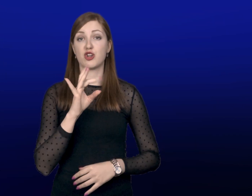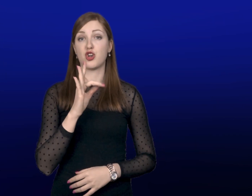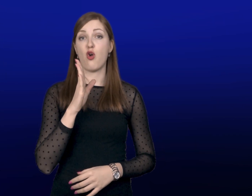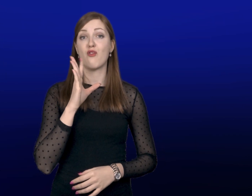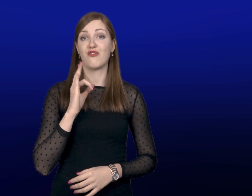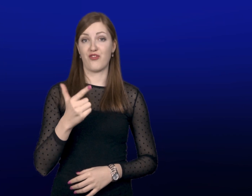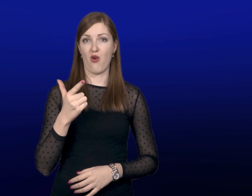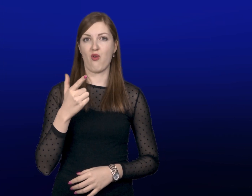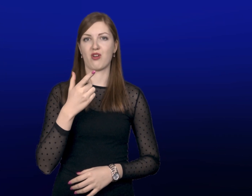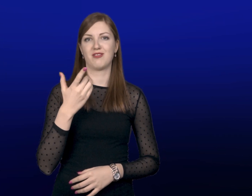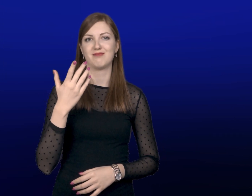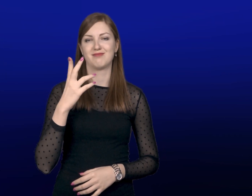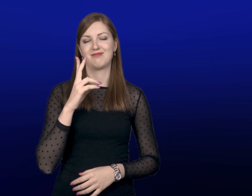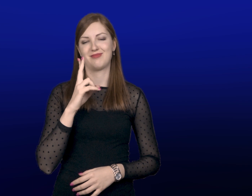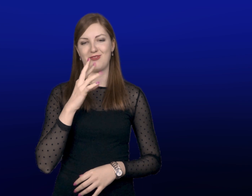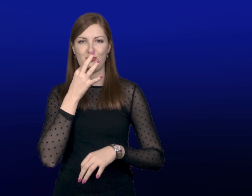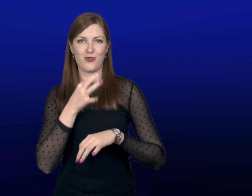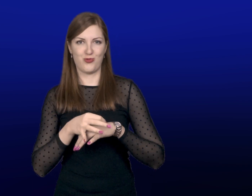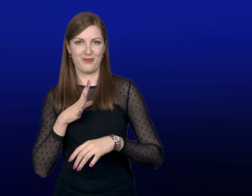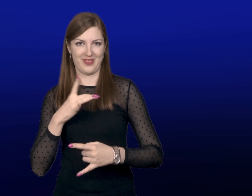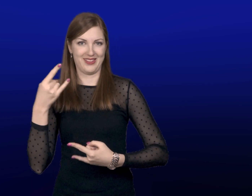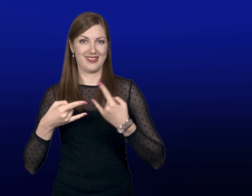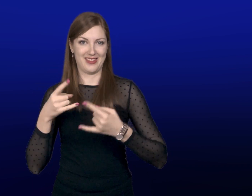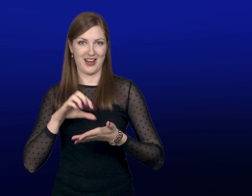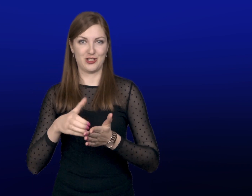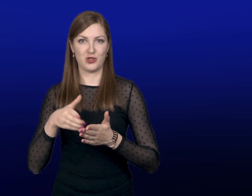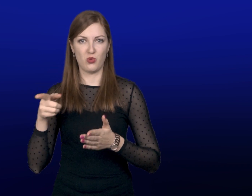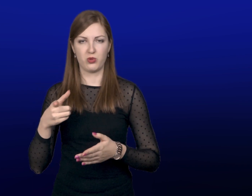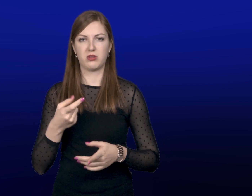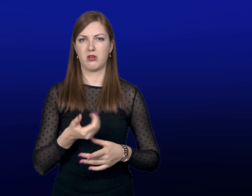РО ВОГ, являясь учредителем телестудии,